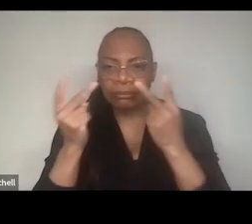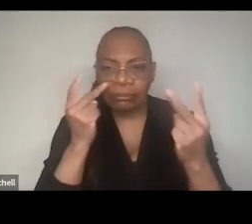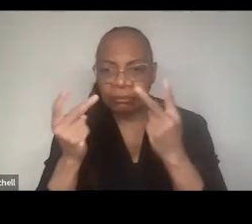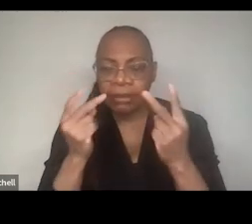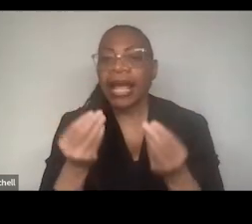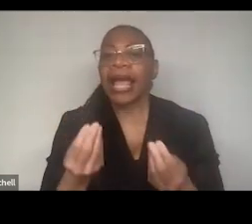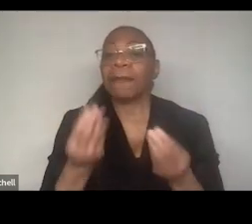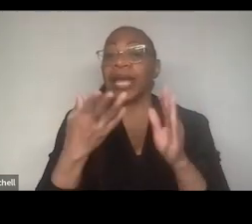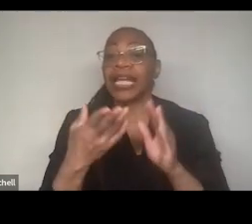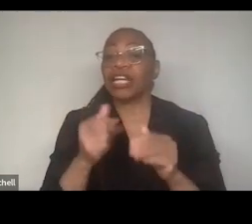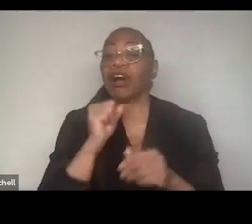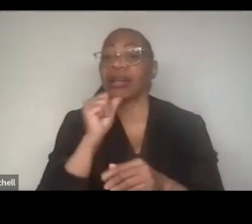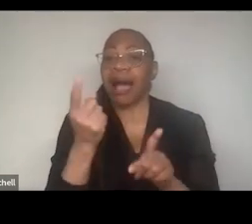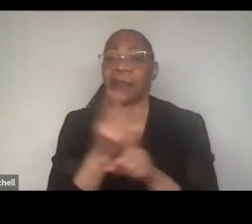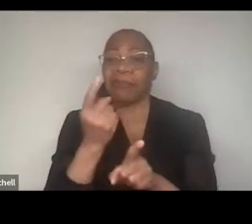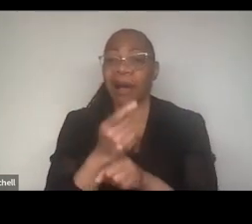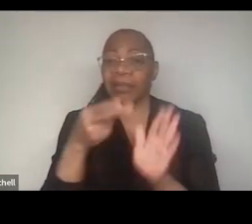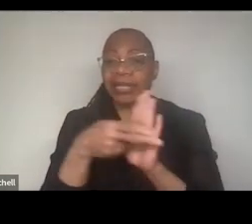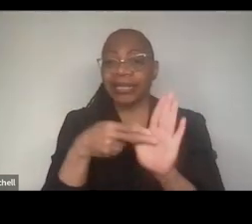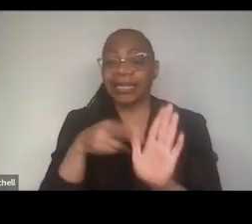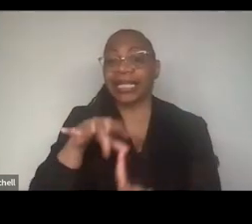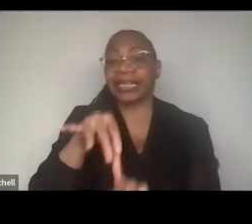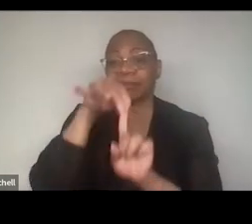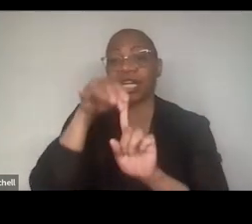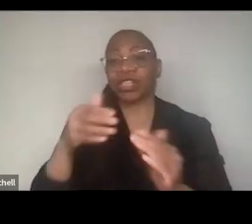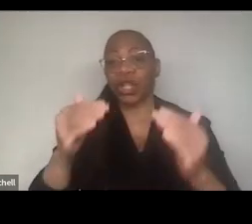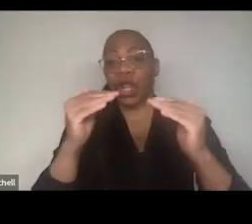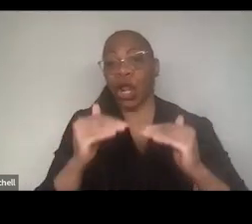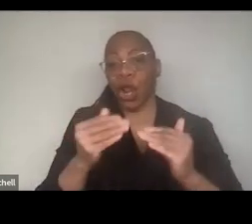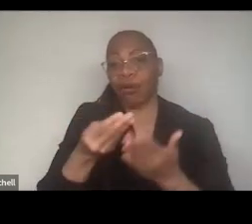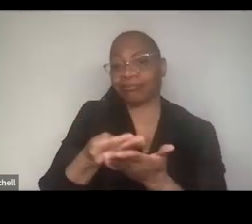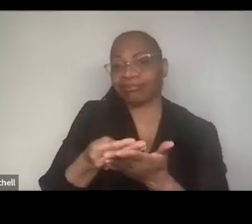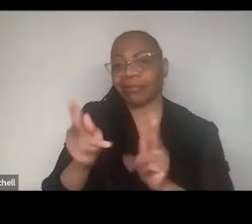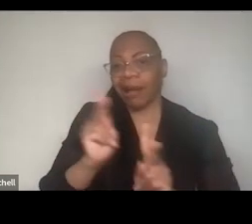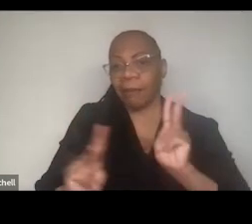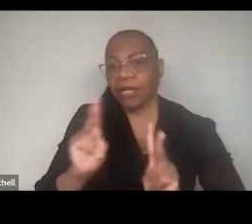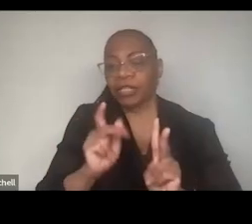Creo que especialmente con poblaciones de bajos ingresos que no tienen acceso a un buen cuidado visual